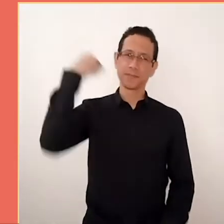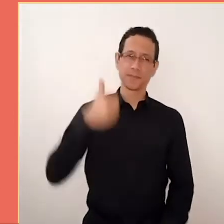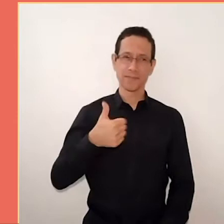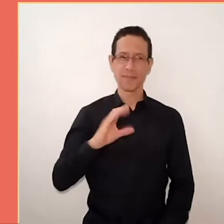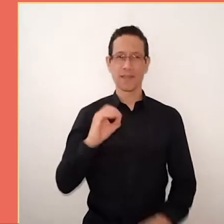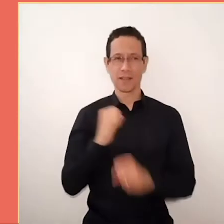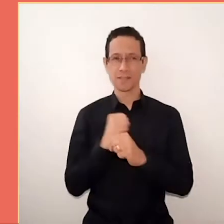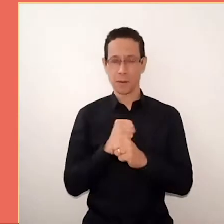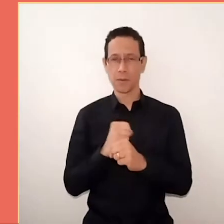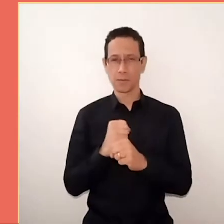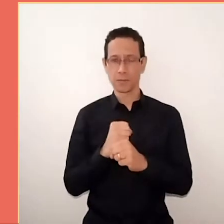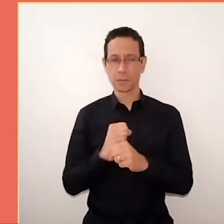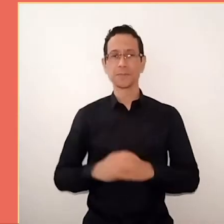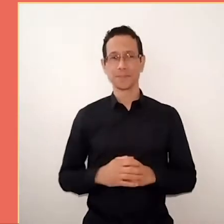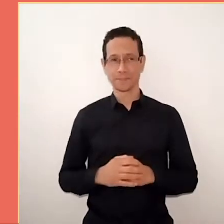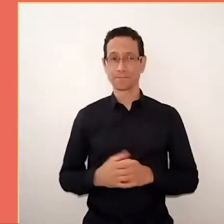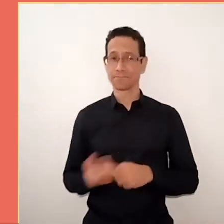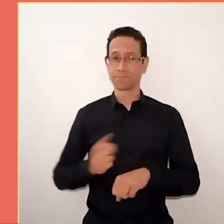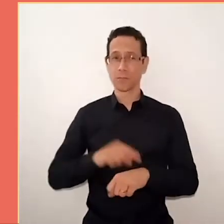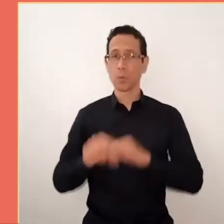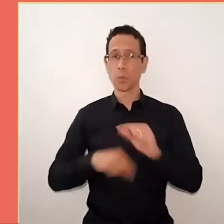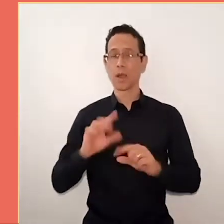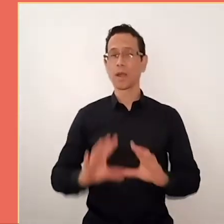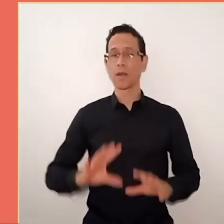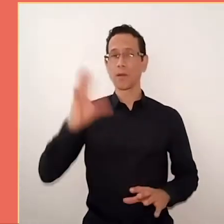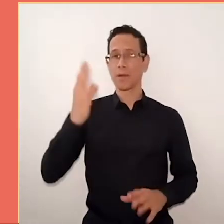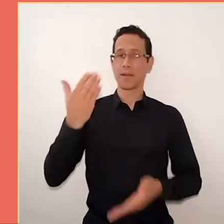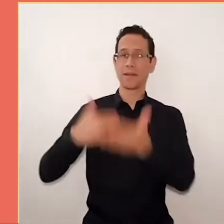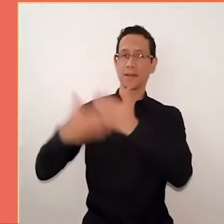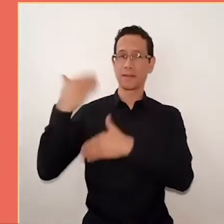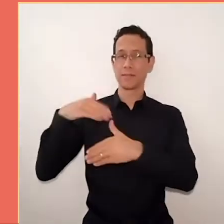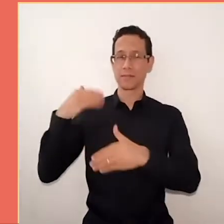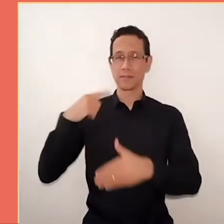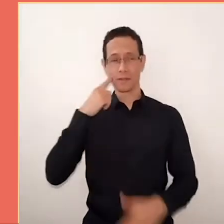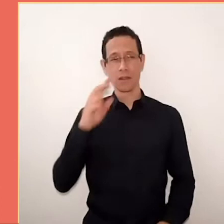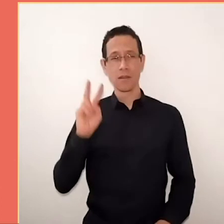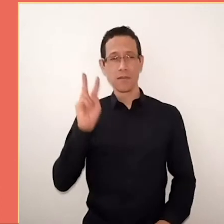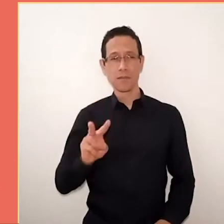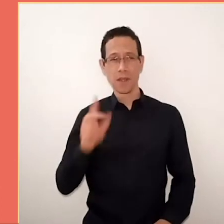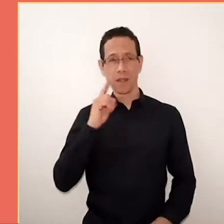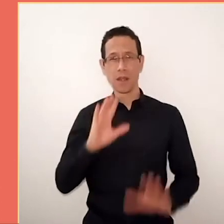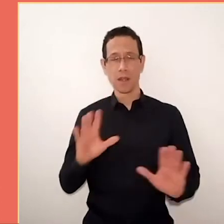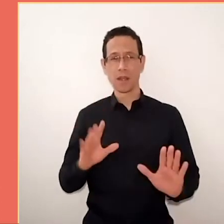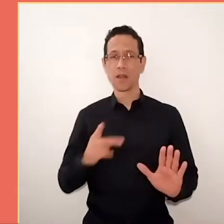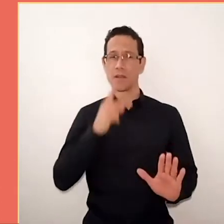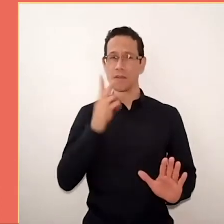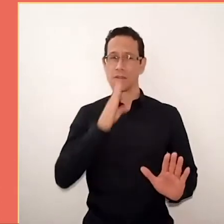E ou daquela hora. O ocorrido no passado, só ele testemunhara e foi obrigado a calar, agora não.